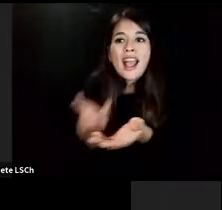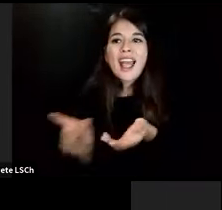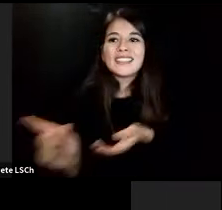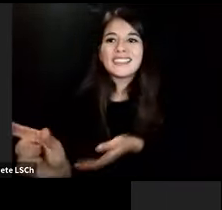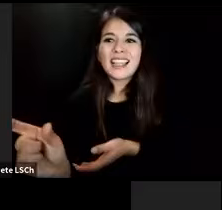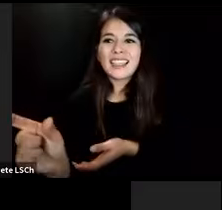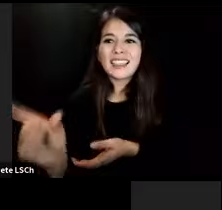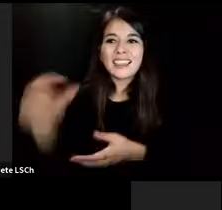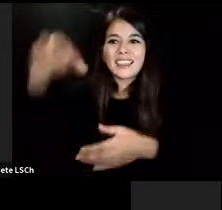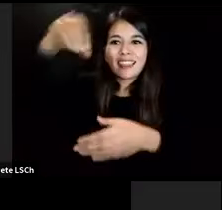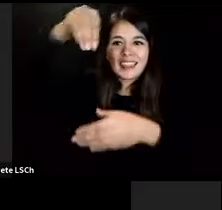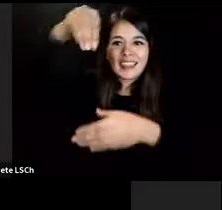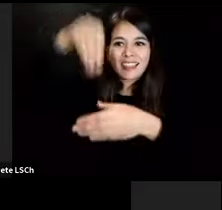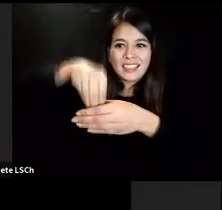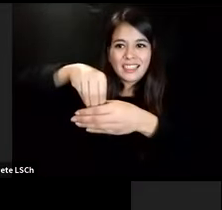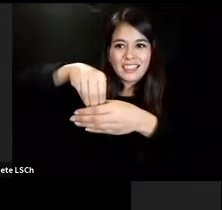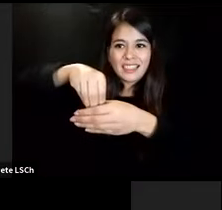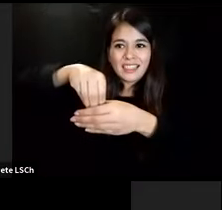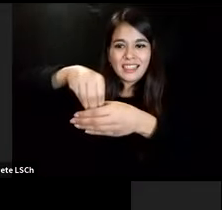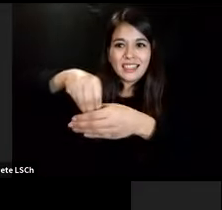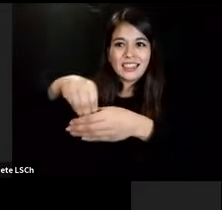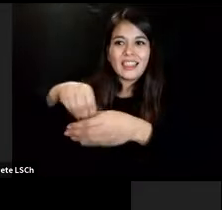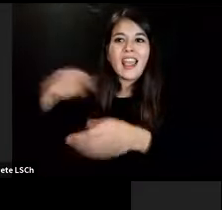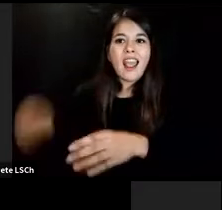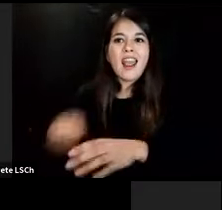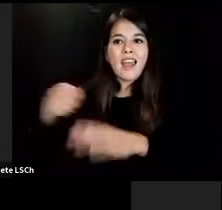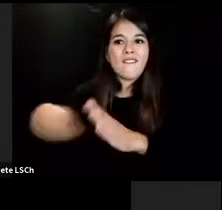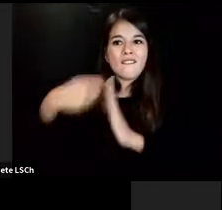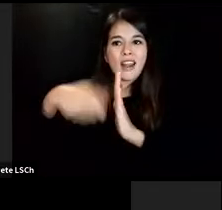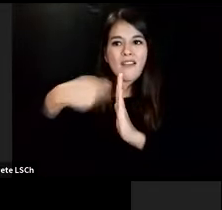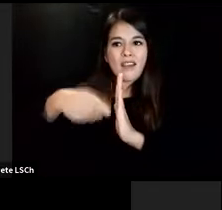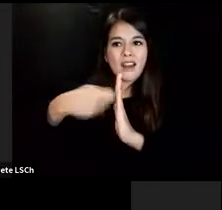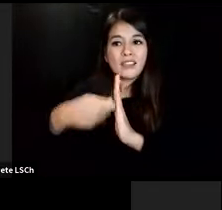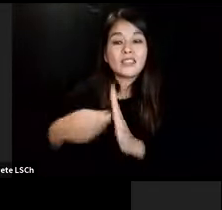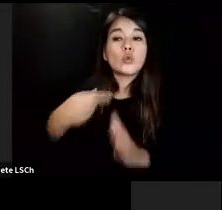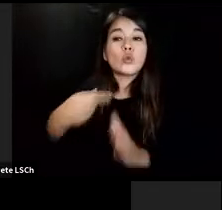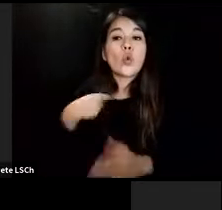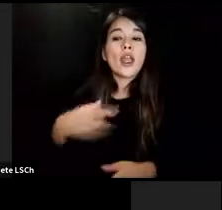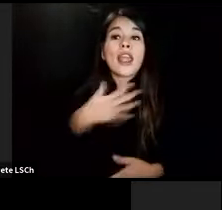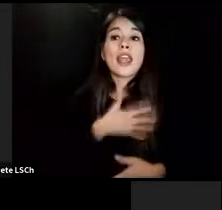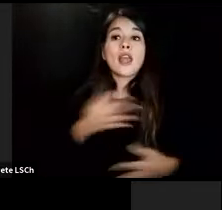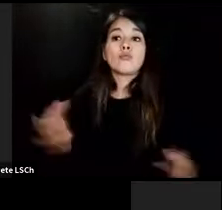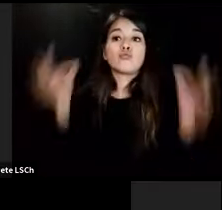y de hecho si uno quería escucharlos eran muchísimos casettes,